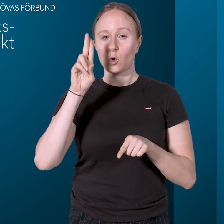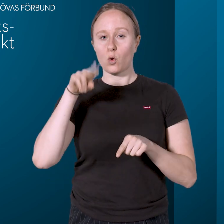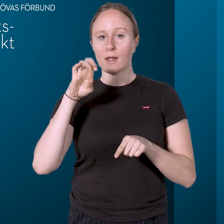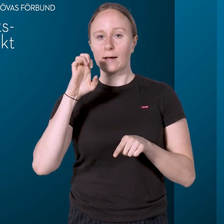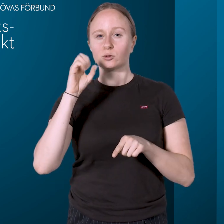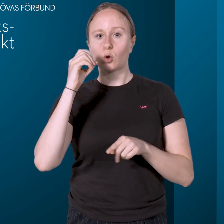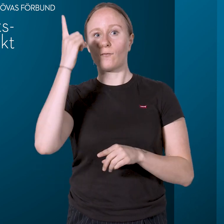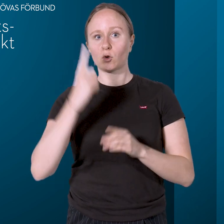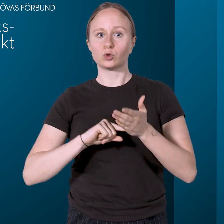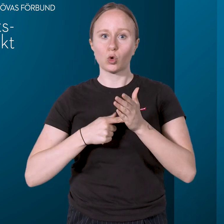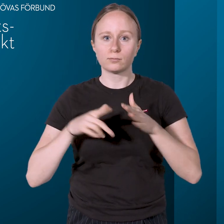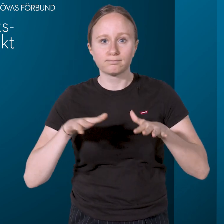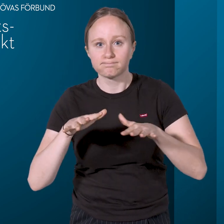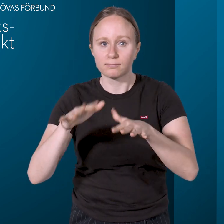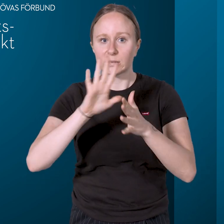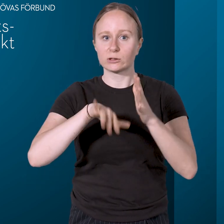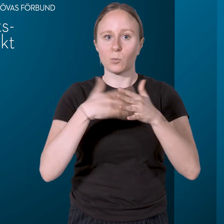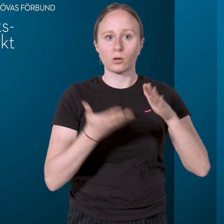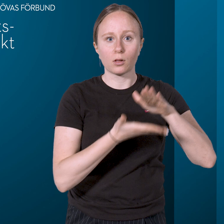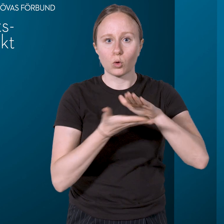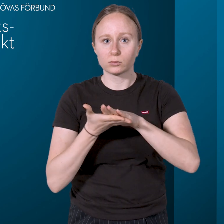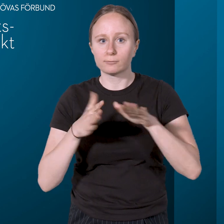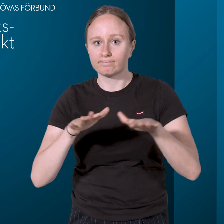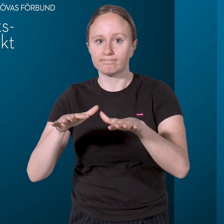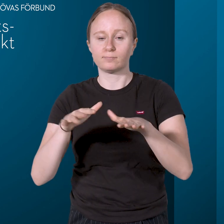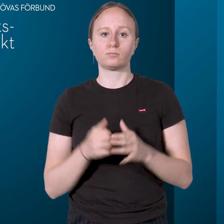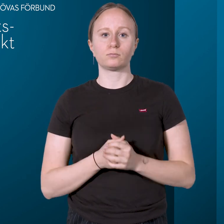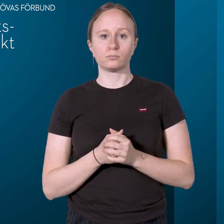där genom Unesco för första gången kartlade även teckenspråkens status.